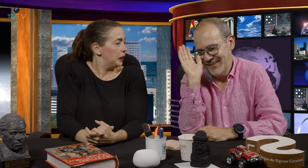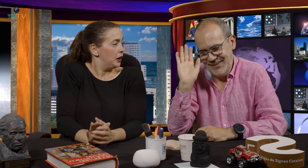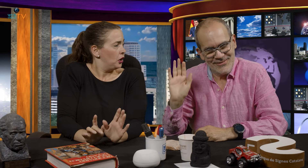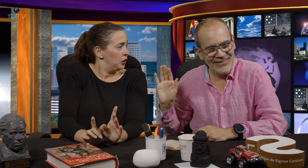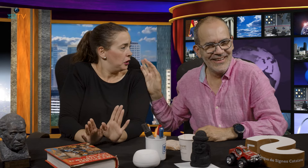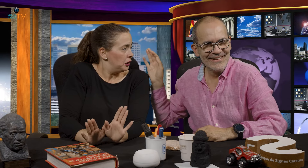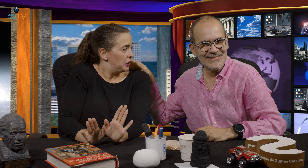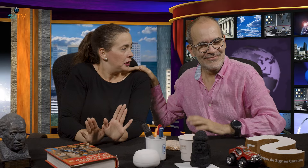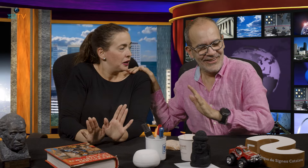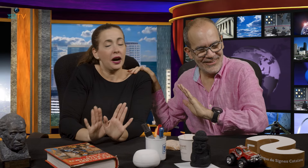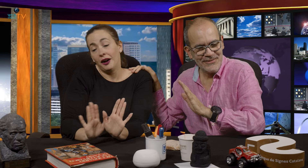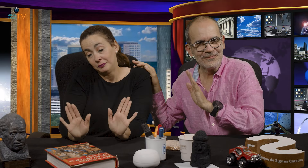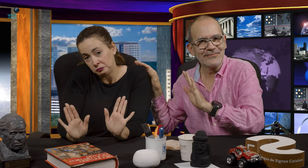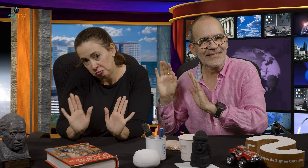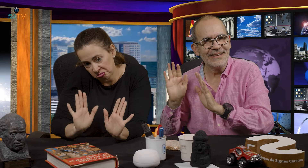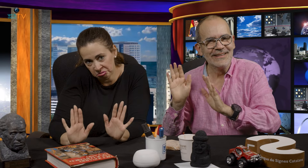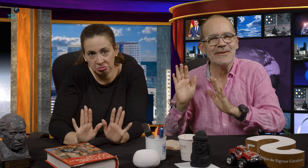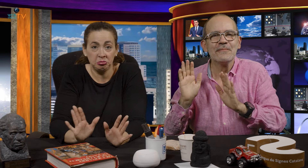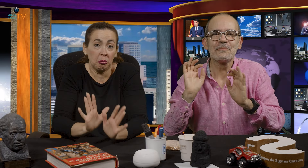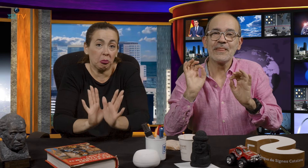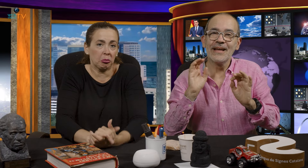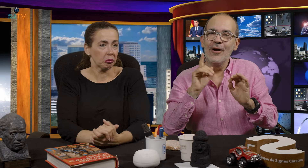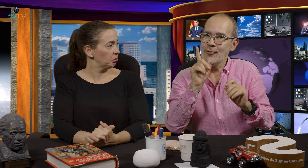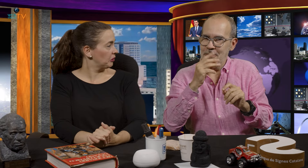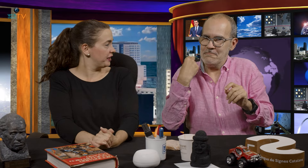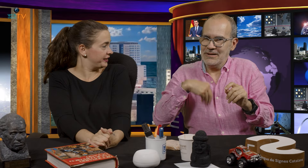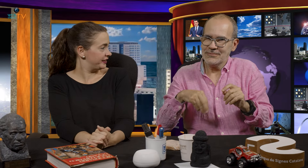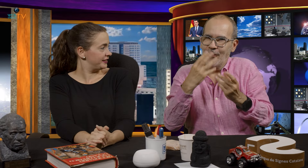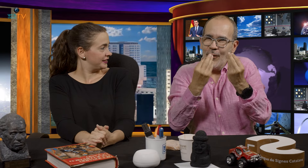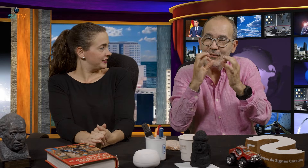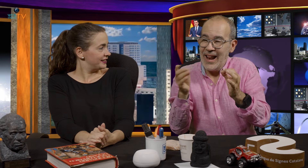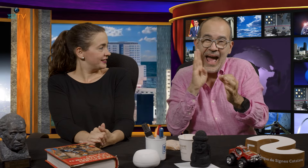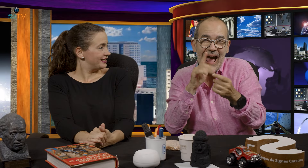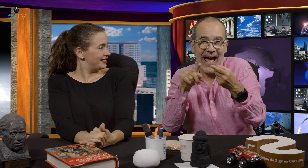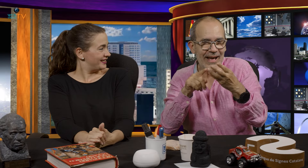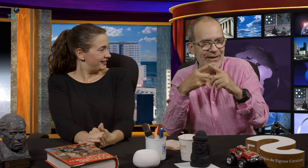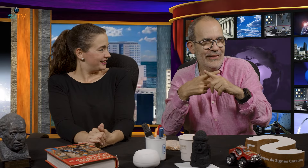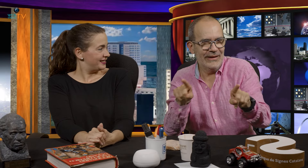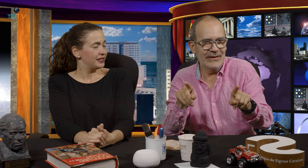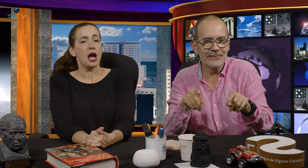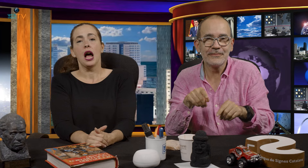Nada que ver... Las cuevas que tú mencionas son distintas.